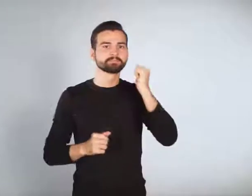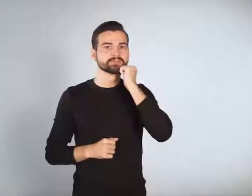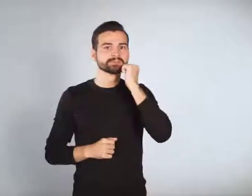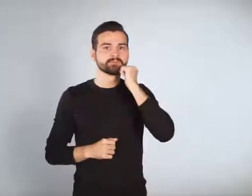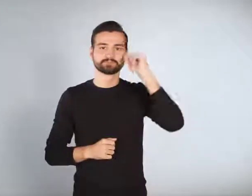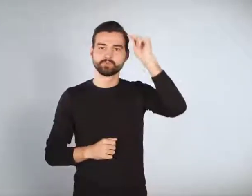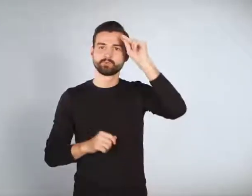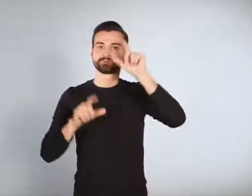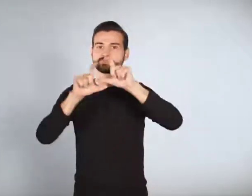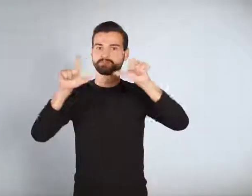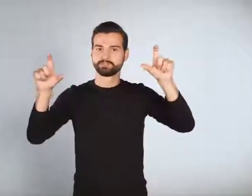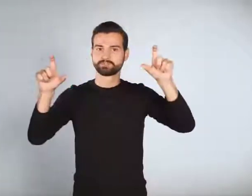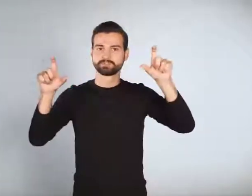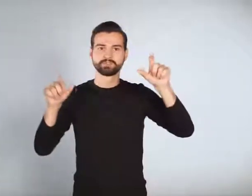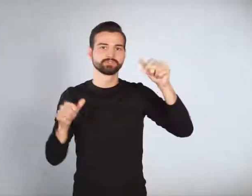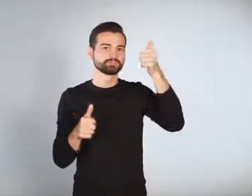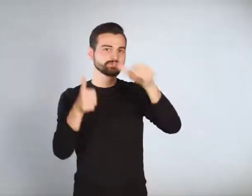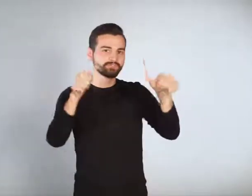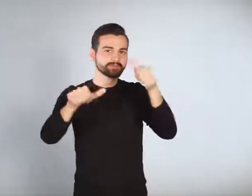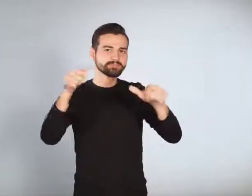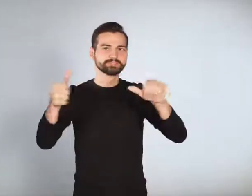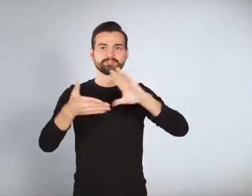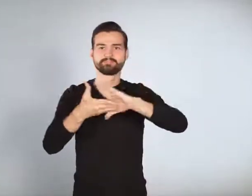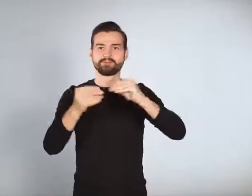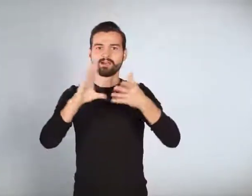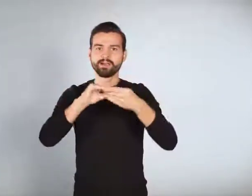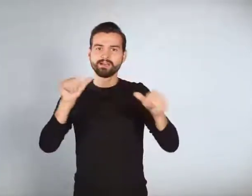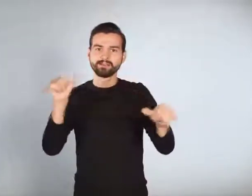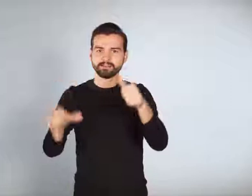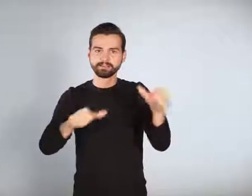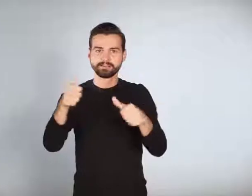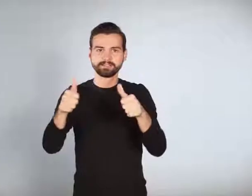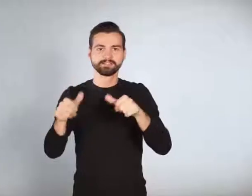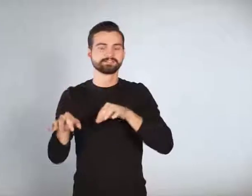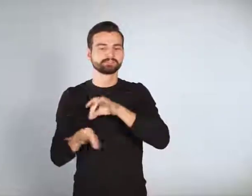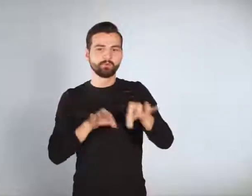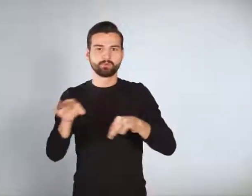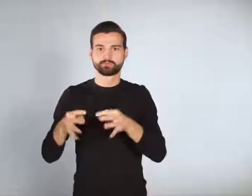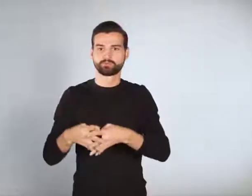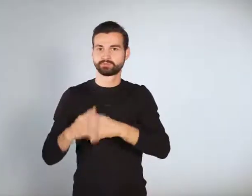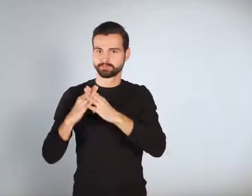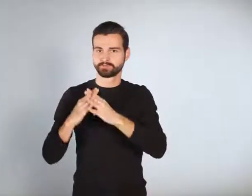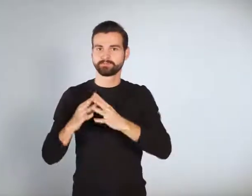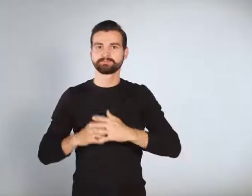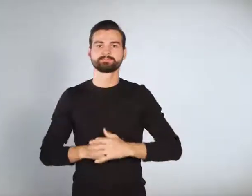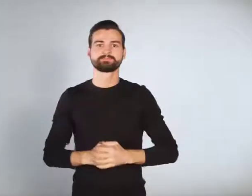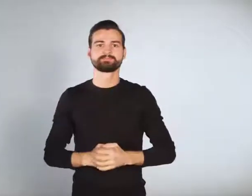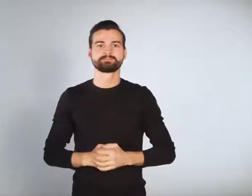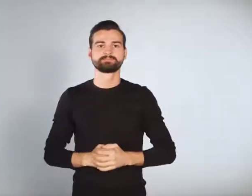в Московском училище живописи, ваяния и зодчества.